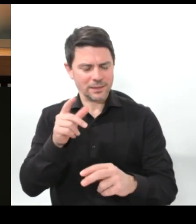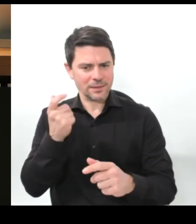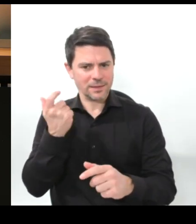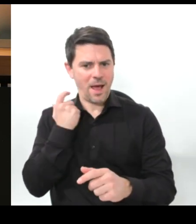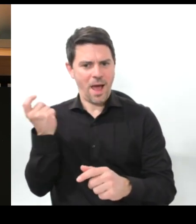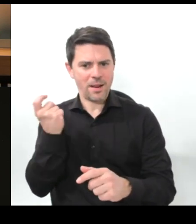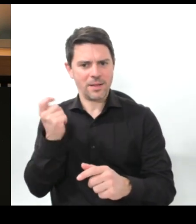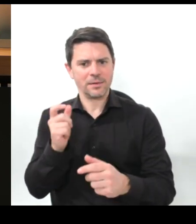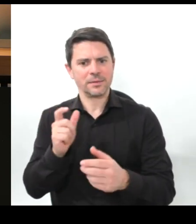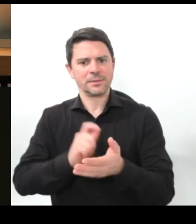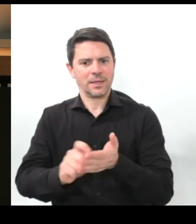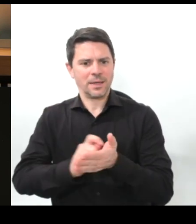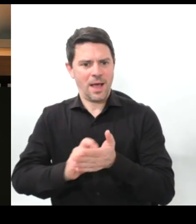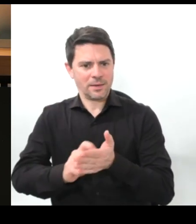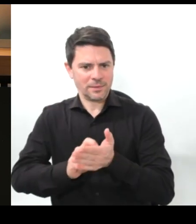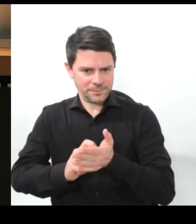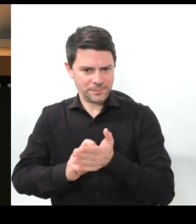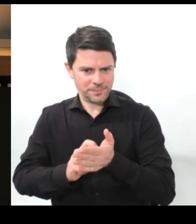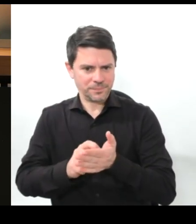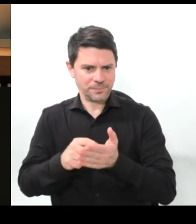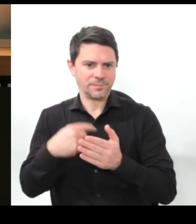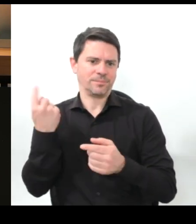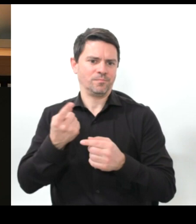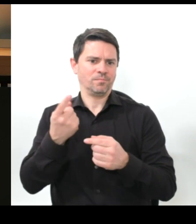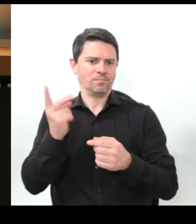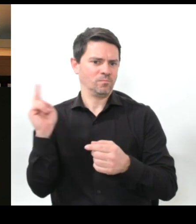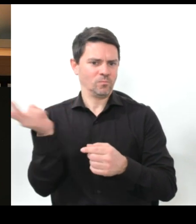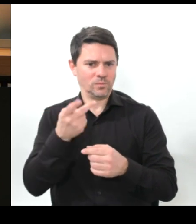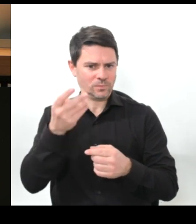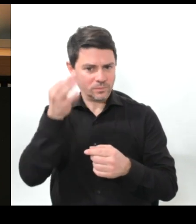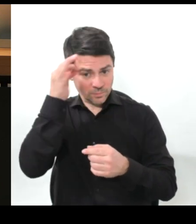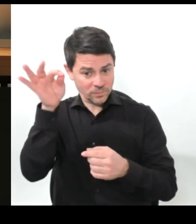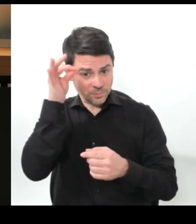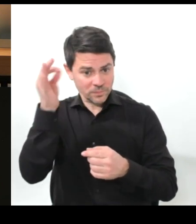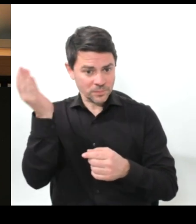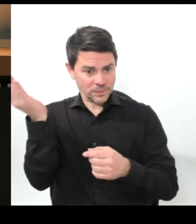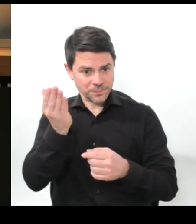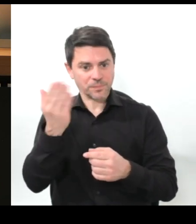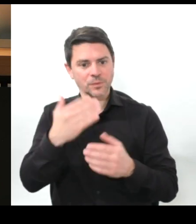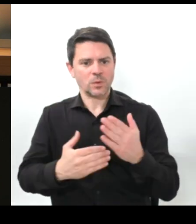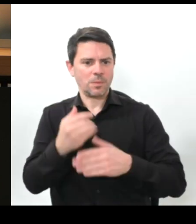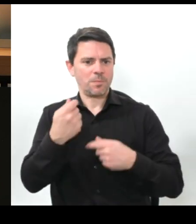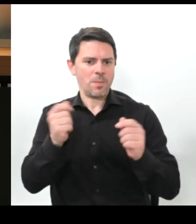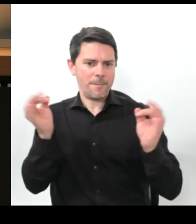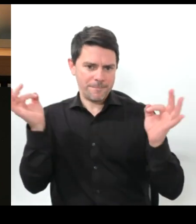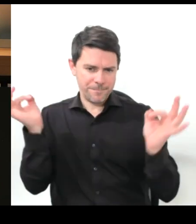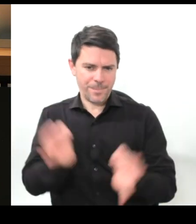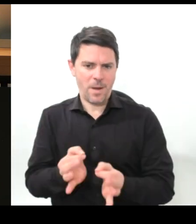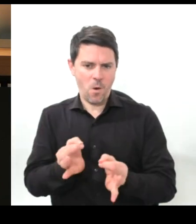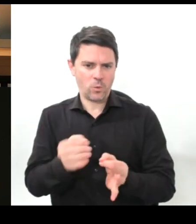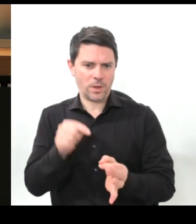Die Analyse stimmt ja, die die FDP aufgemacht hat. Die Berliner Mieterinnen und Mieter haben auf diesem Wohnungsmarkt schlichtweg keine Chance